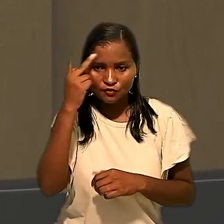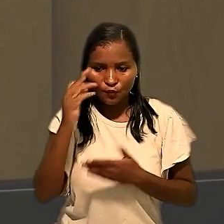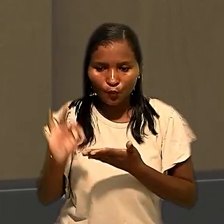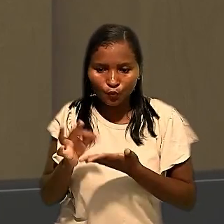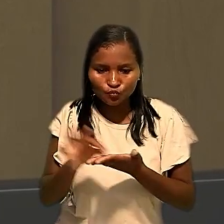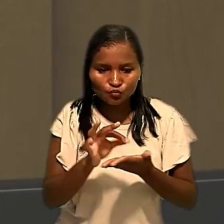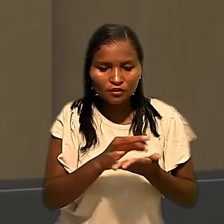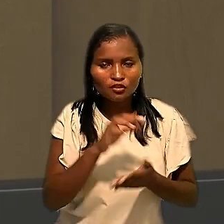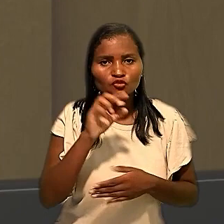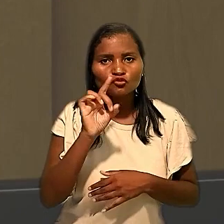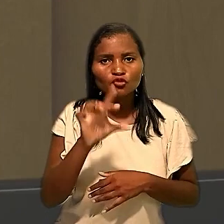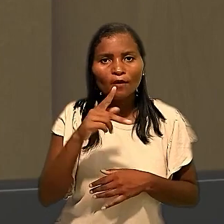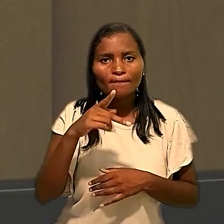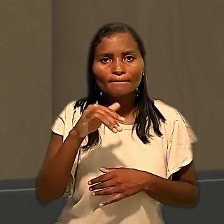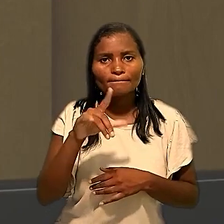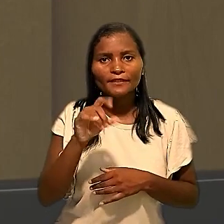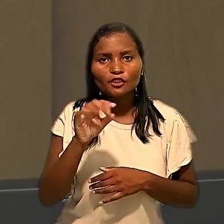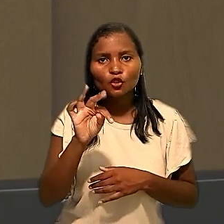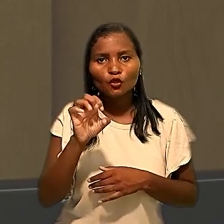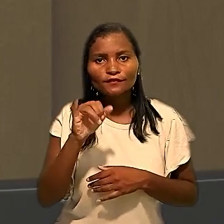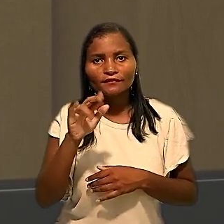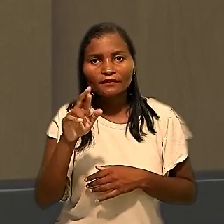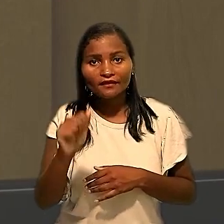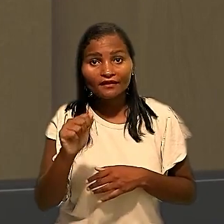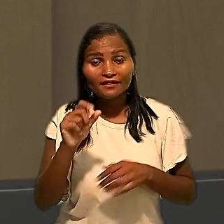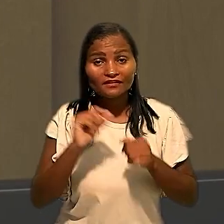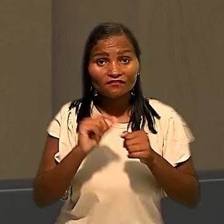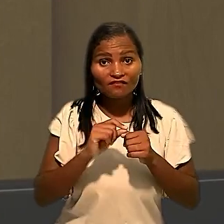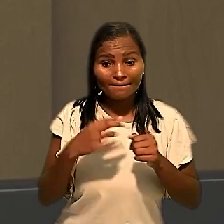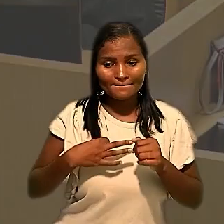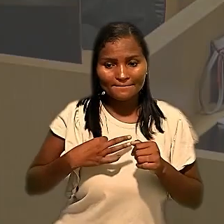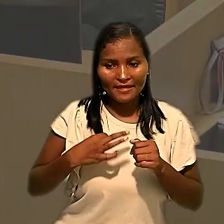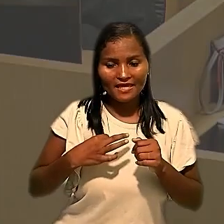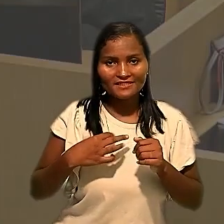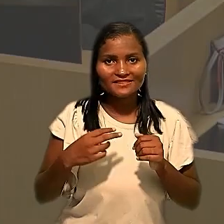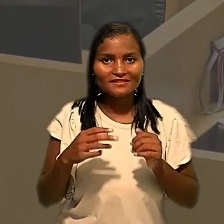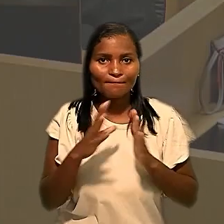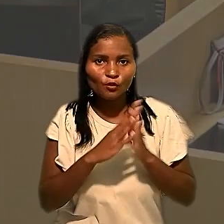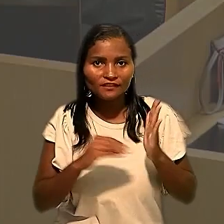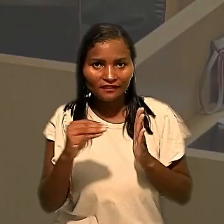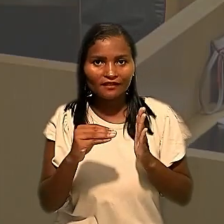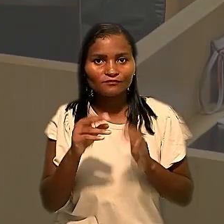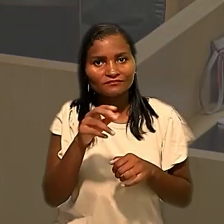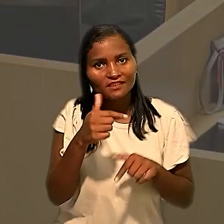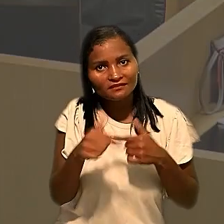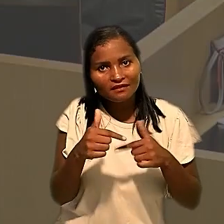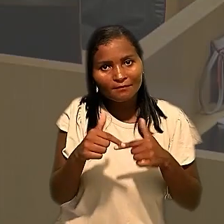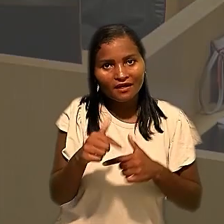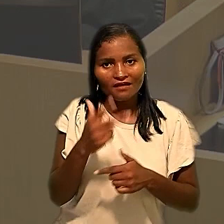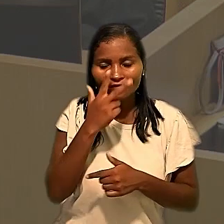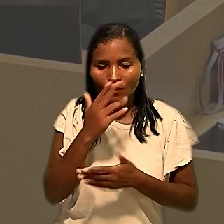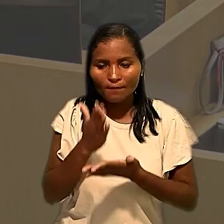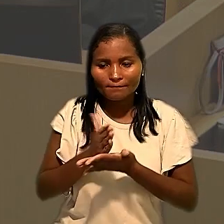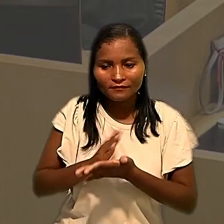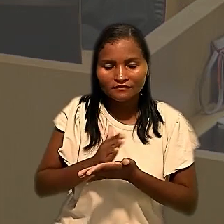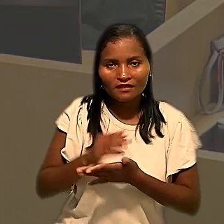mas apenas piloteiras, que confeccionam peças piloto e atuava como intermediária da M5 para